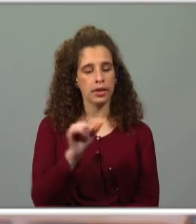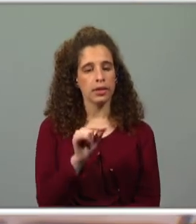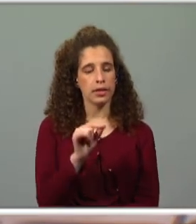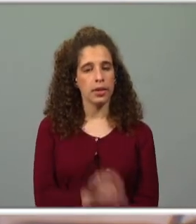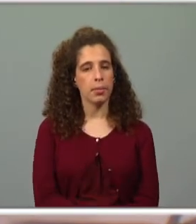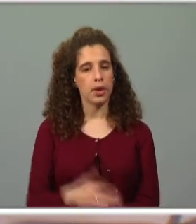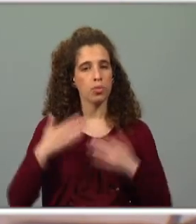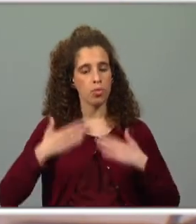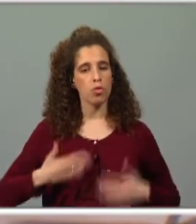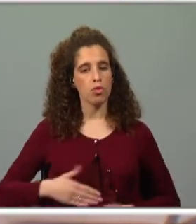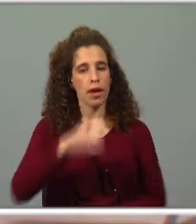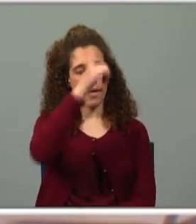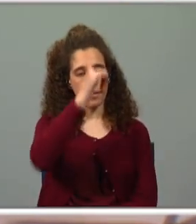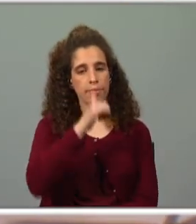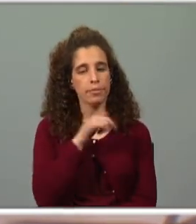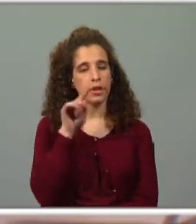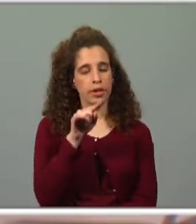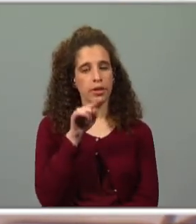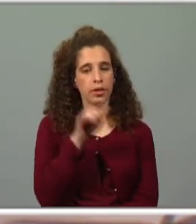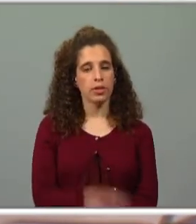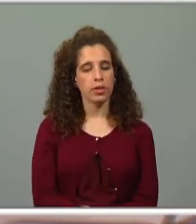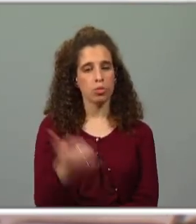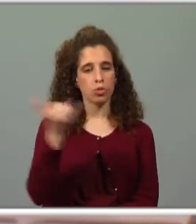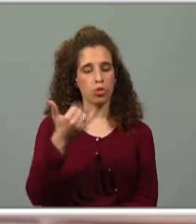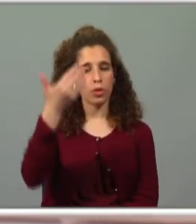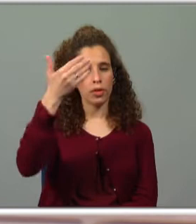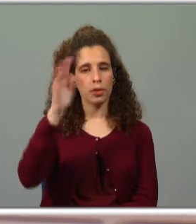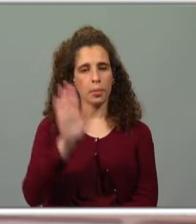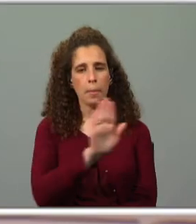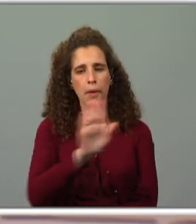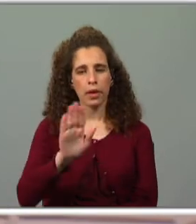que nós iremos utilizar para este segundo plano e para o primeiro plano 我們將用於此背景和前景